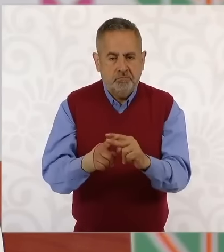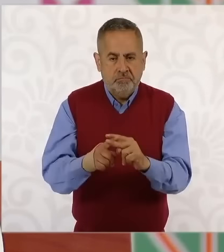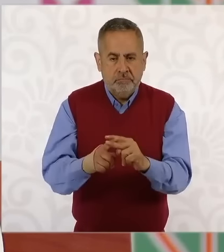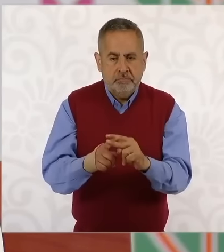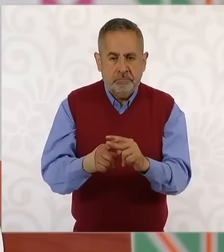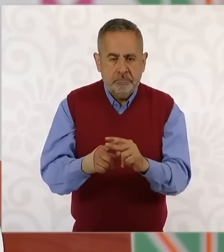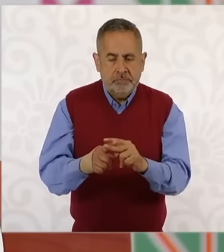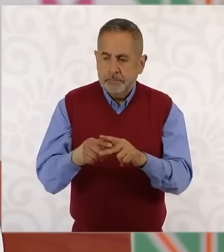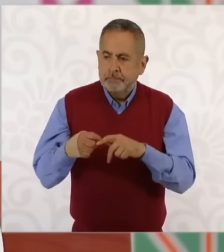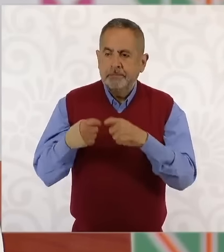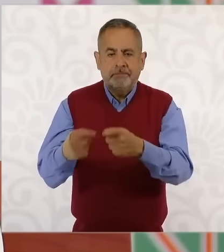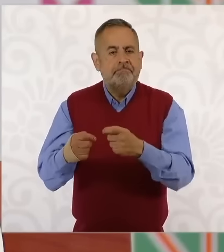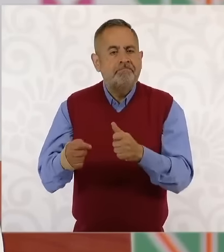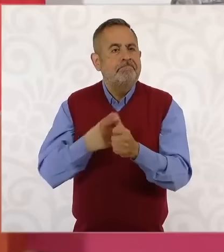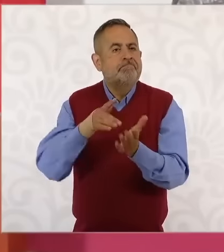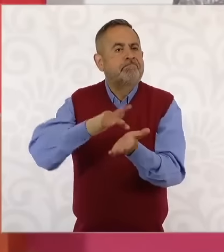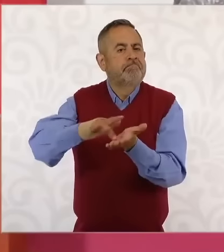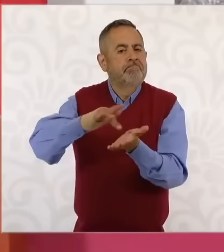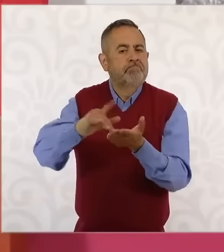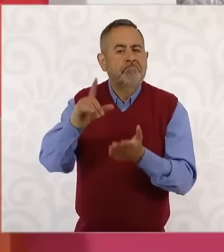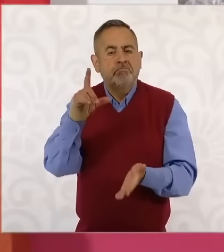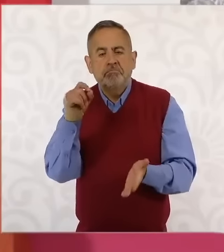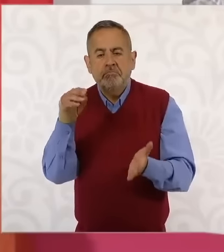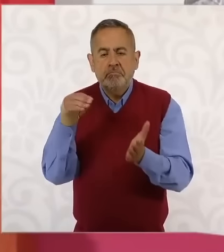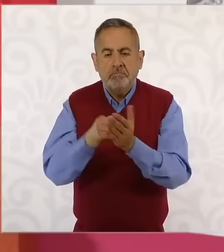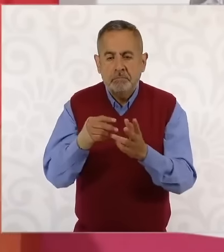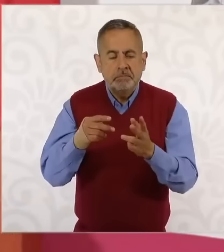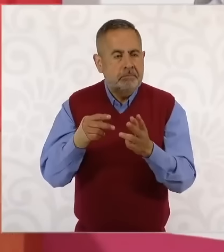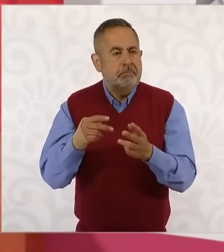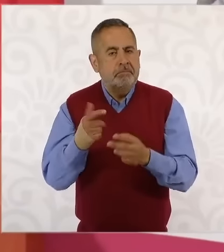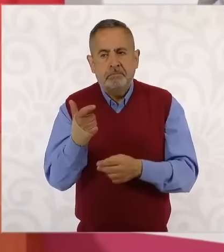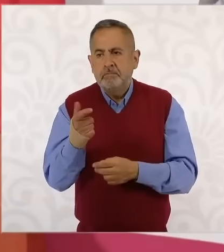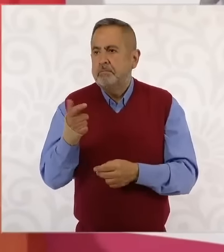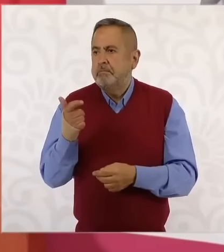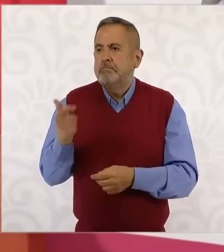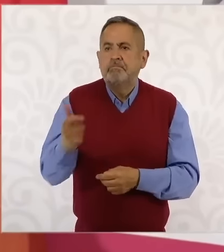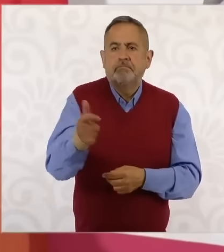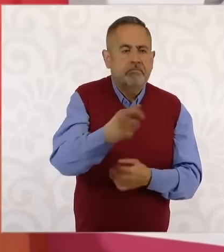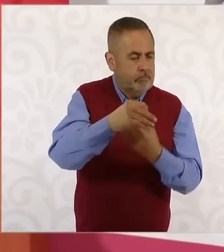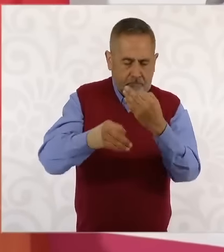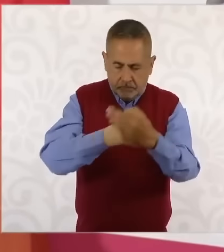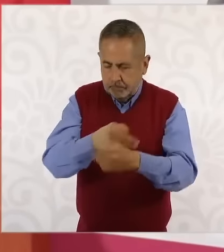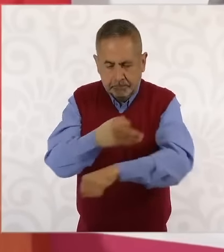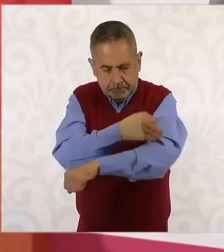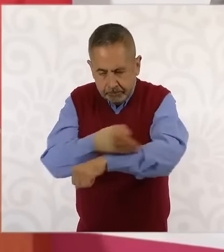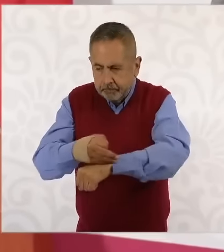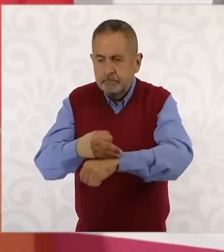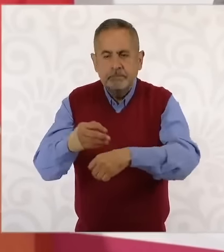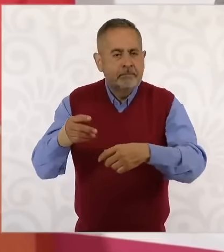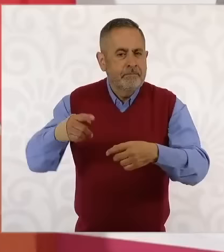del primer apoyo de 20,000 pesos a todos los hogares, a todas las familias damnificadas. Eh,